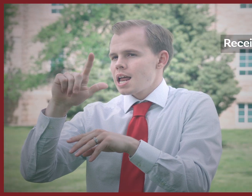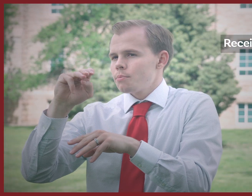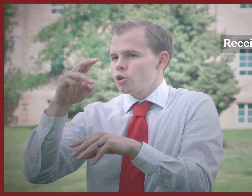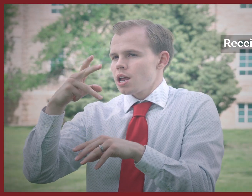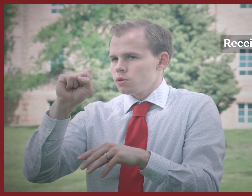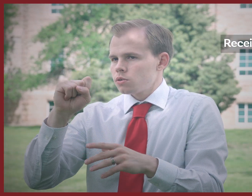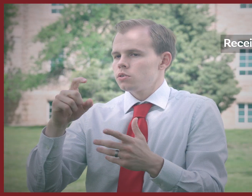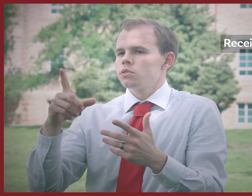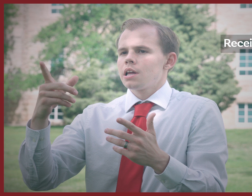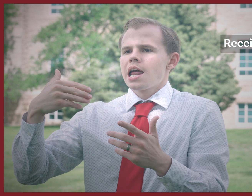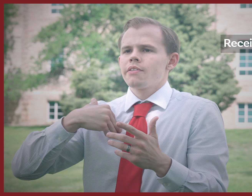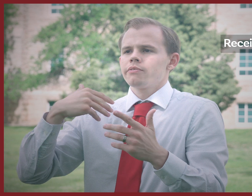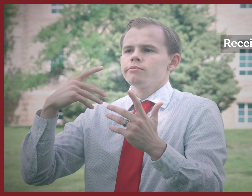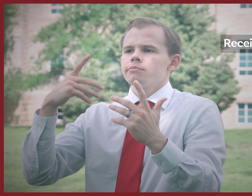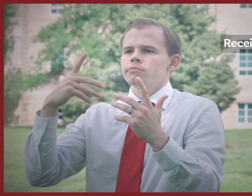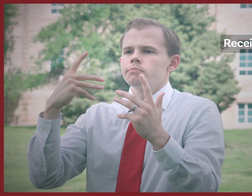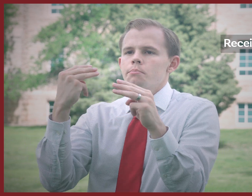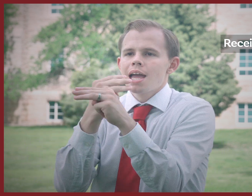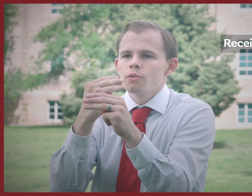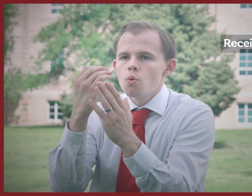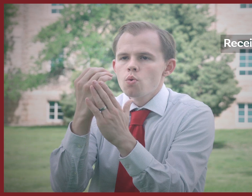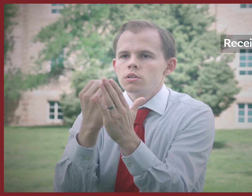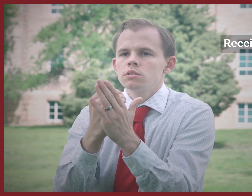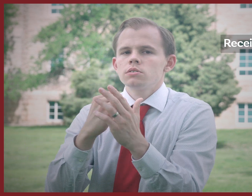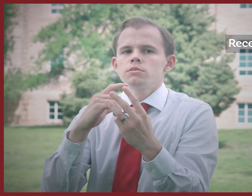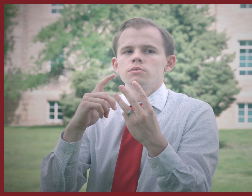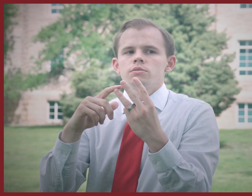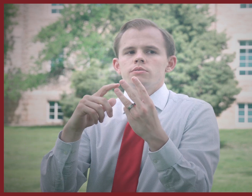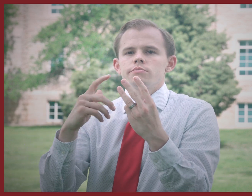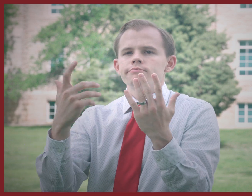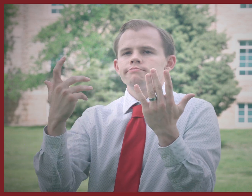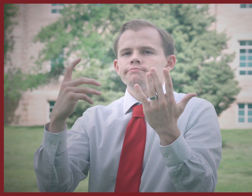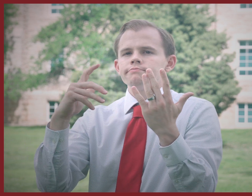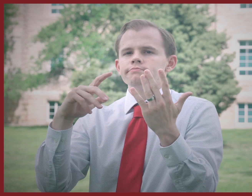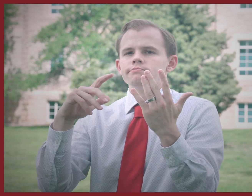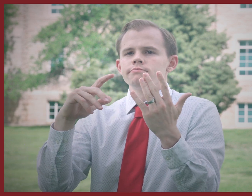escuela secundaria de Palmer. Tuve, cursos de matemáticas y